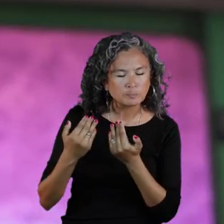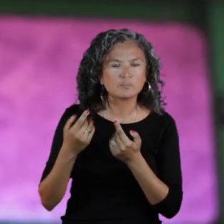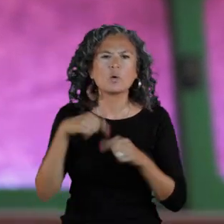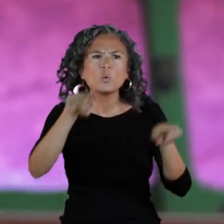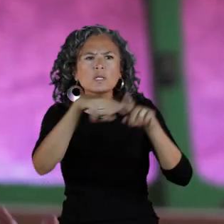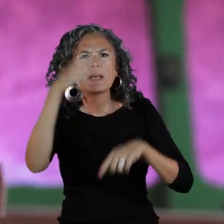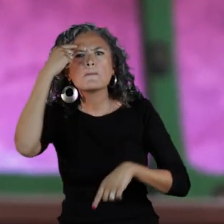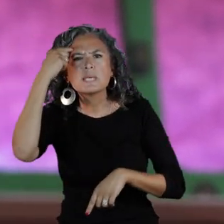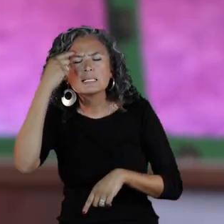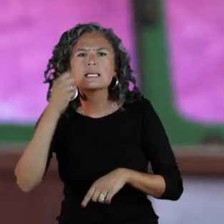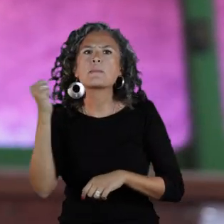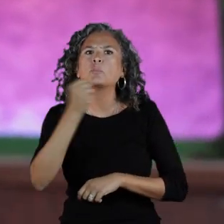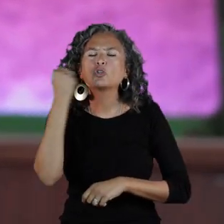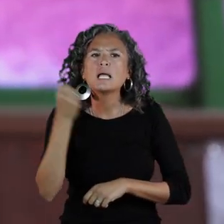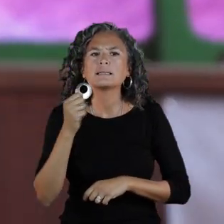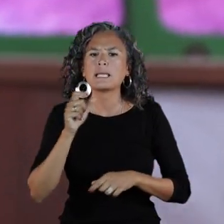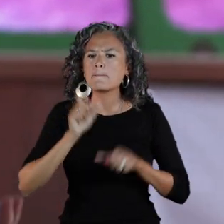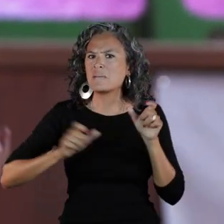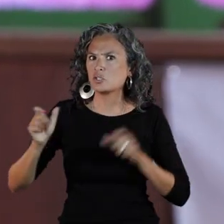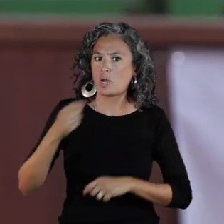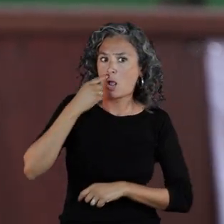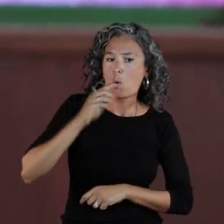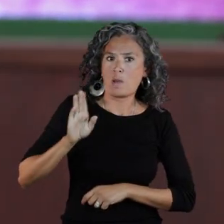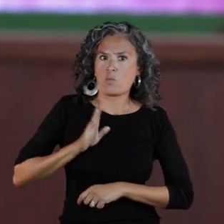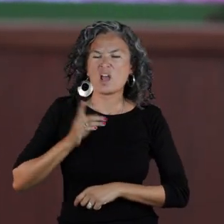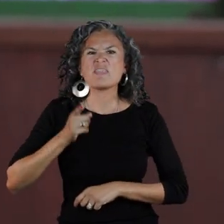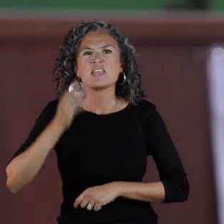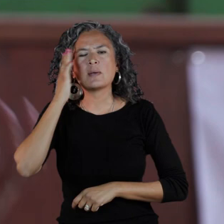A ustedes que les parece: ¿qué habilidades tienen que tener, tanto el hombre como la